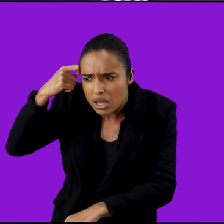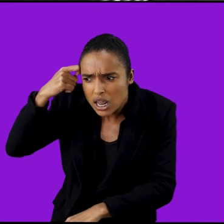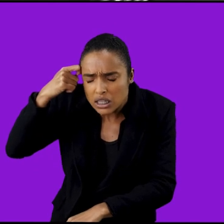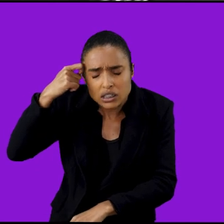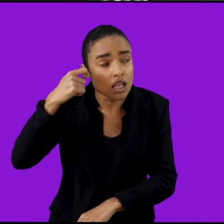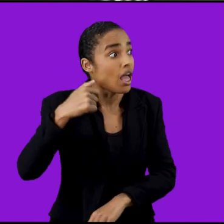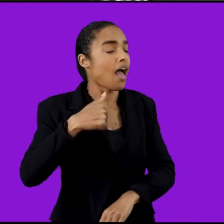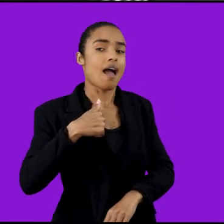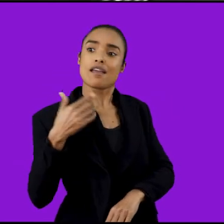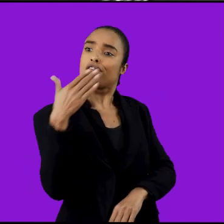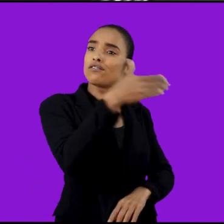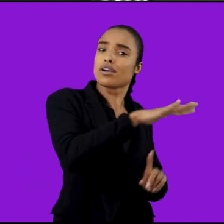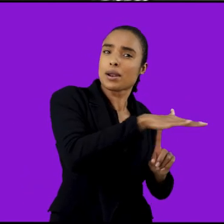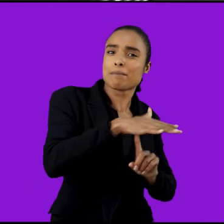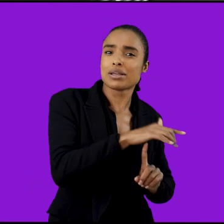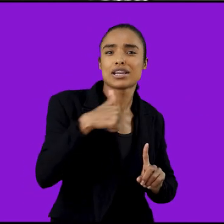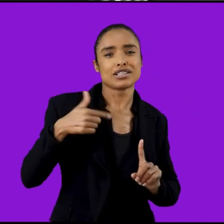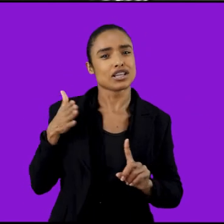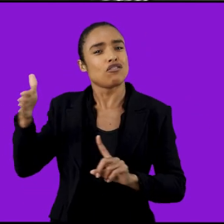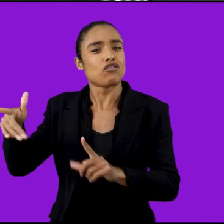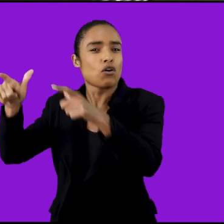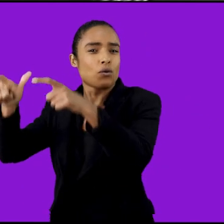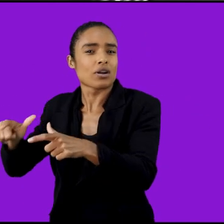quando eu comecei a frequentar as baladas na Vila Madalena. Quando eu comecei a ir pro